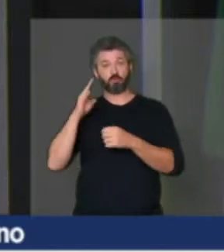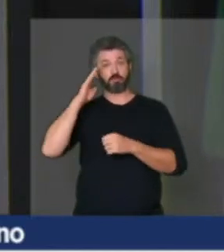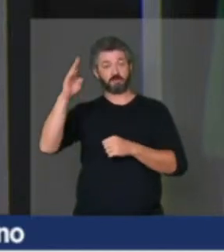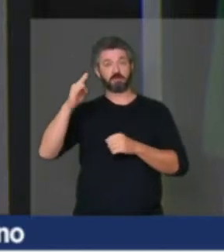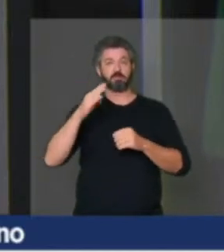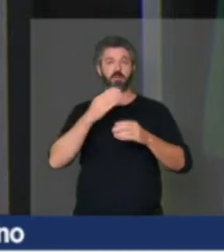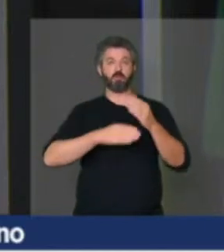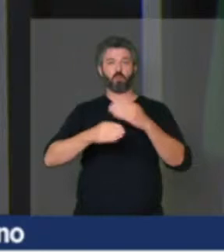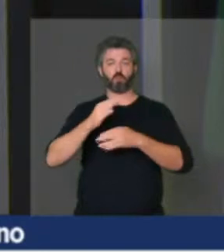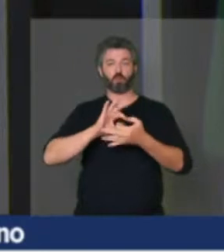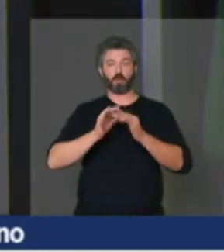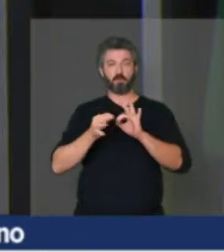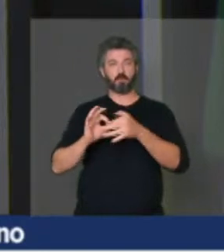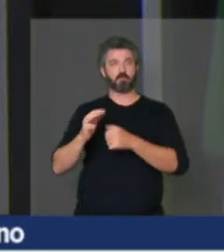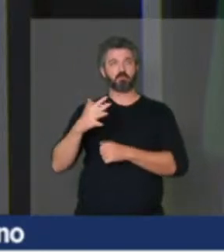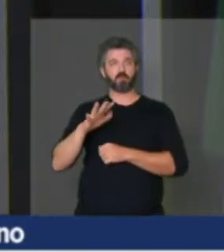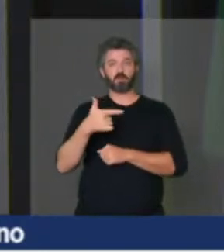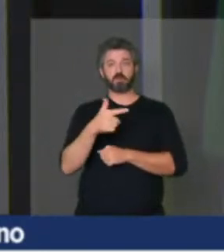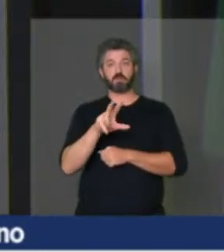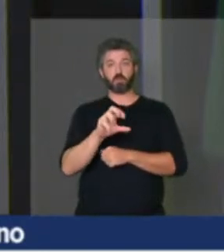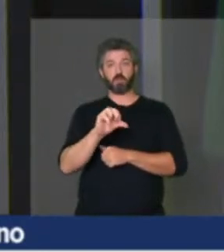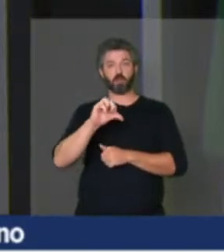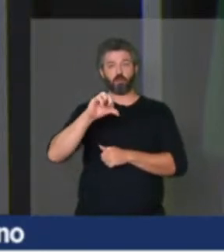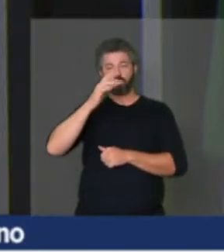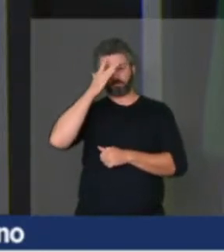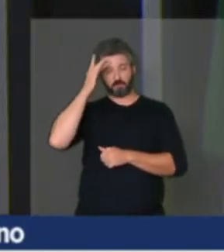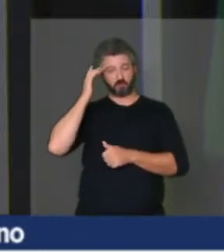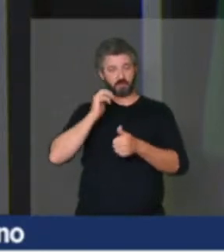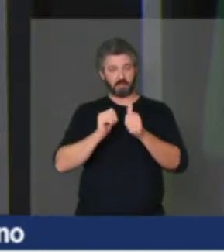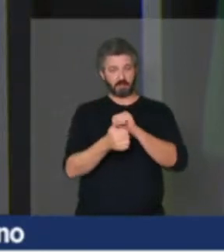FORAM 259 ATLETAS. FOI A MAIOR E MELHOR CAMPANHA DO BRASIL EM PARALIMPÍADAS COM 72